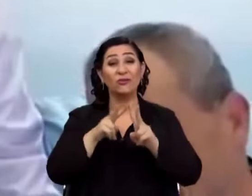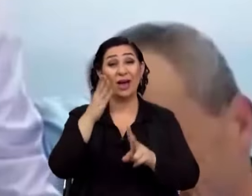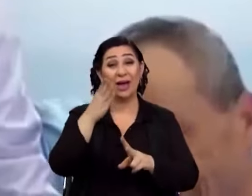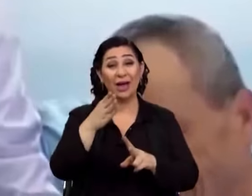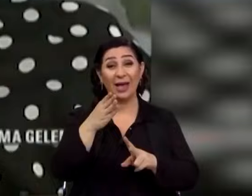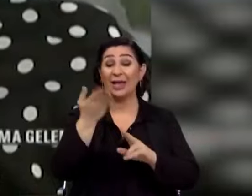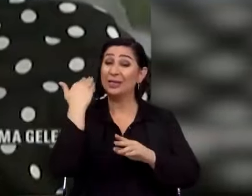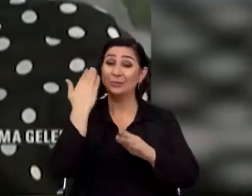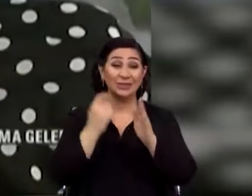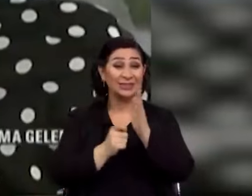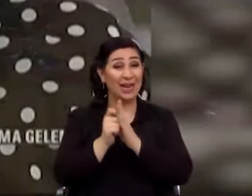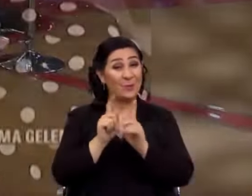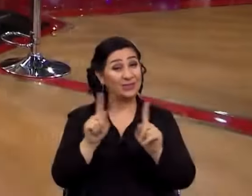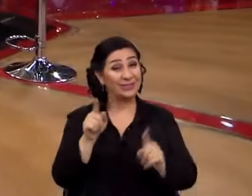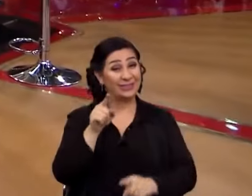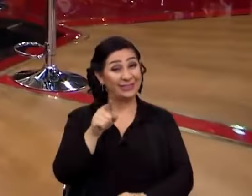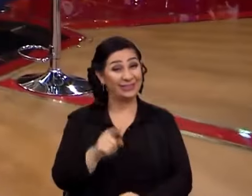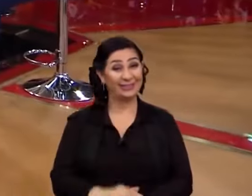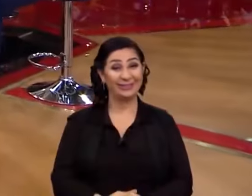geçmişini